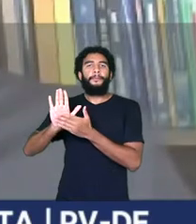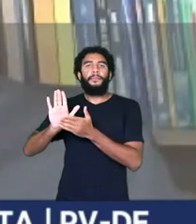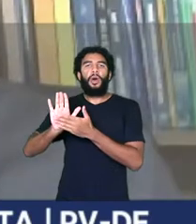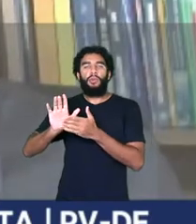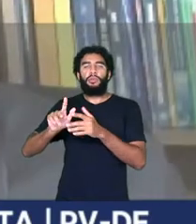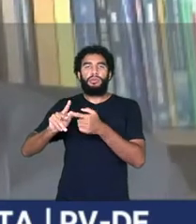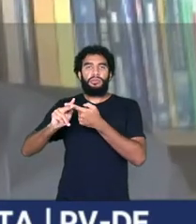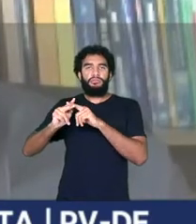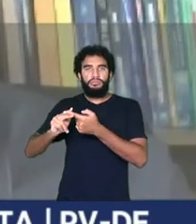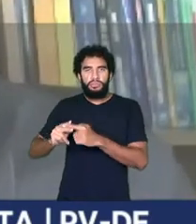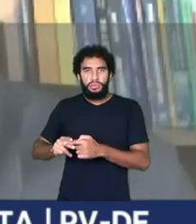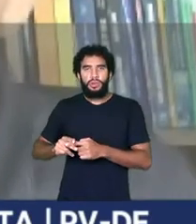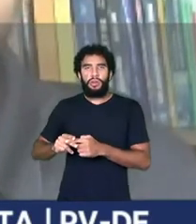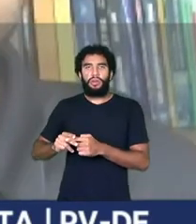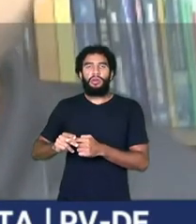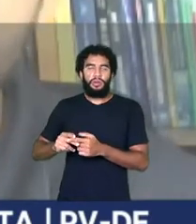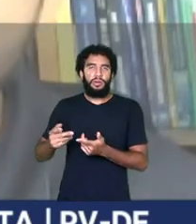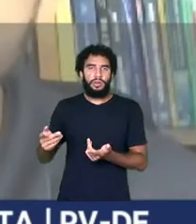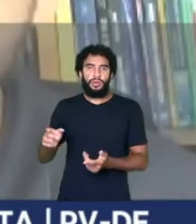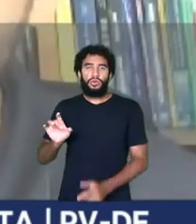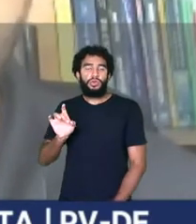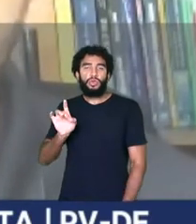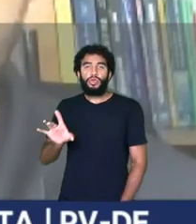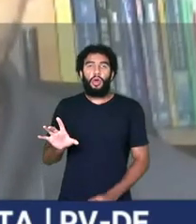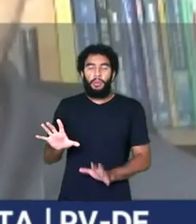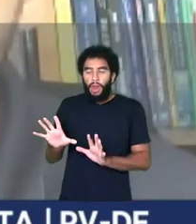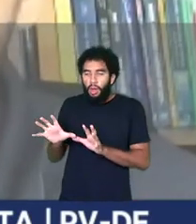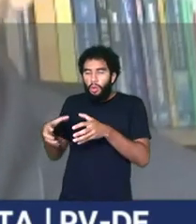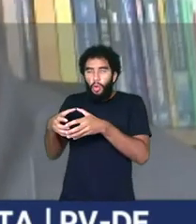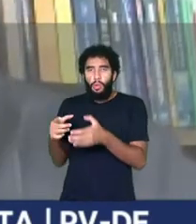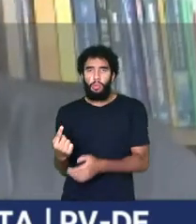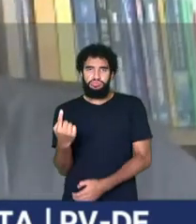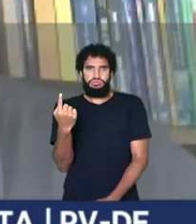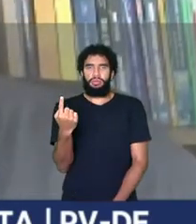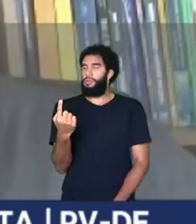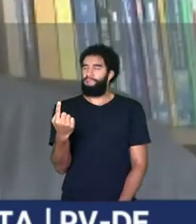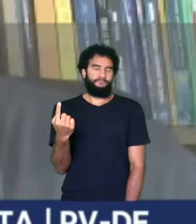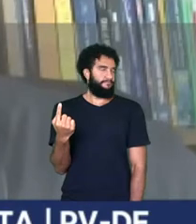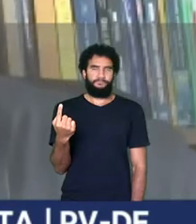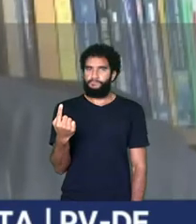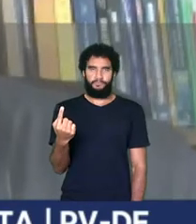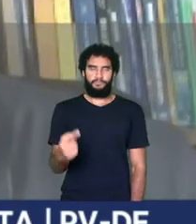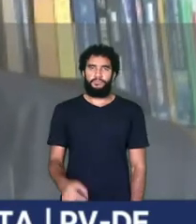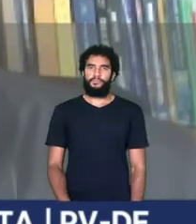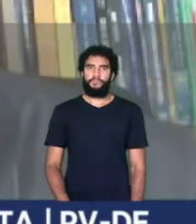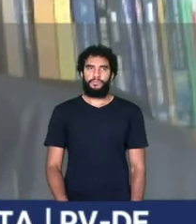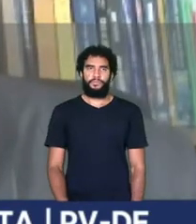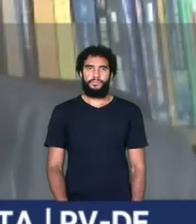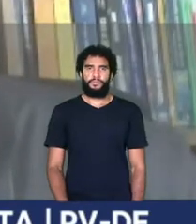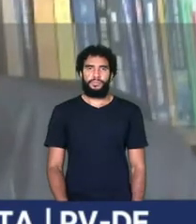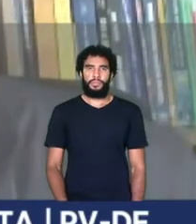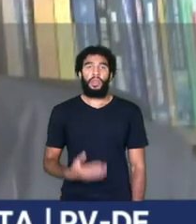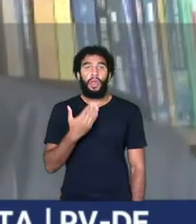PODE FAZER UMA PROPOSTA DE RECOMPOSIÇÃO DE PODER DE COMPRA APENAS PARA UMA CATEGORIA . EU PEÇO, SENHOR PRESIDENTE, QUE ESSE DISCURSO